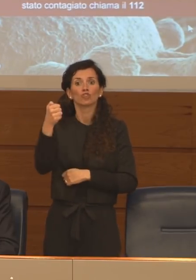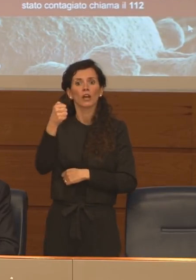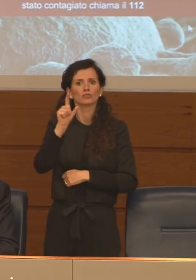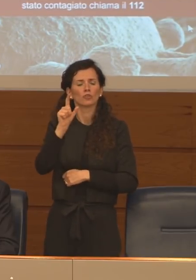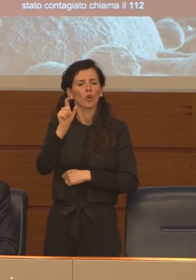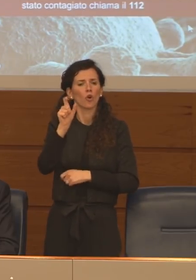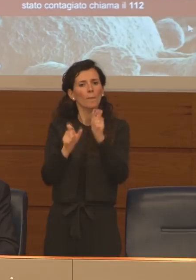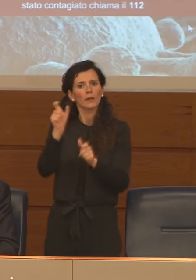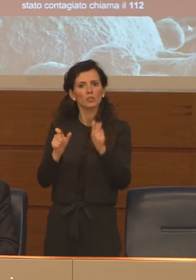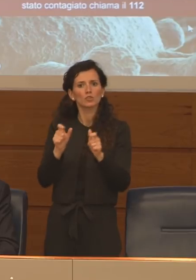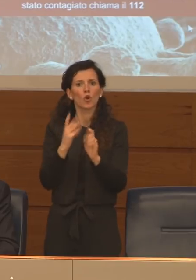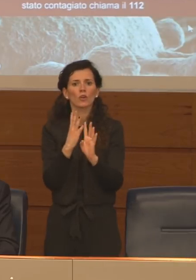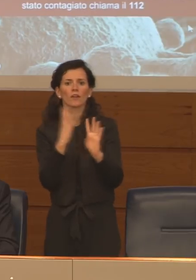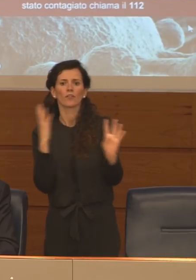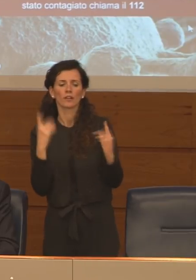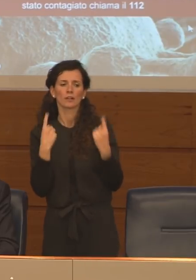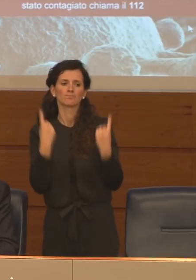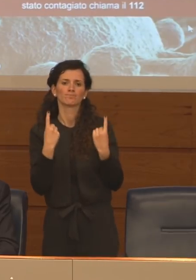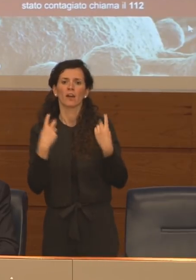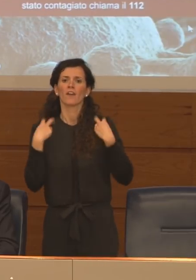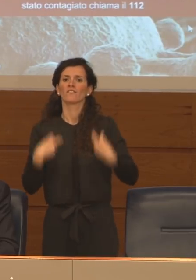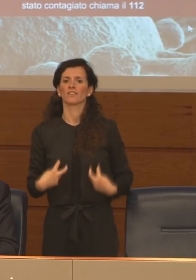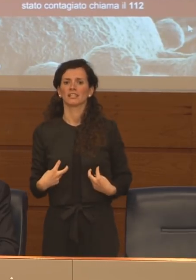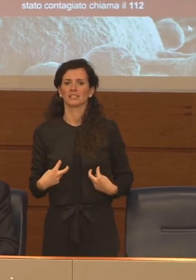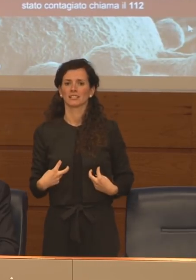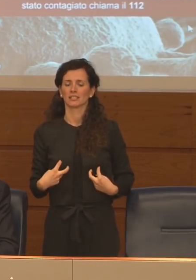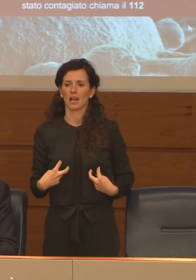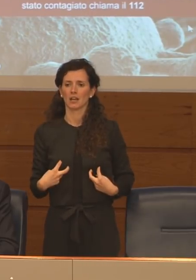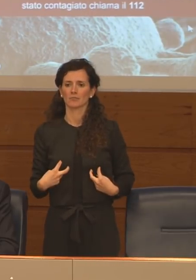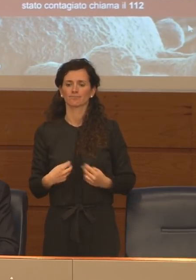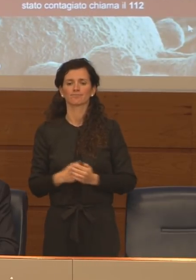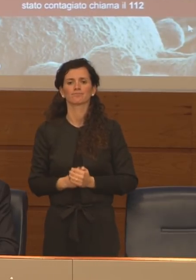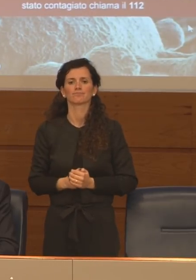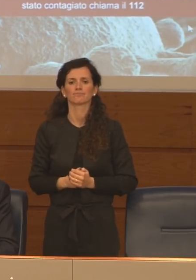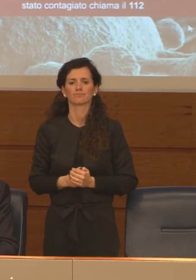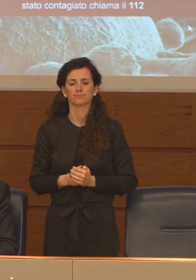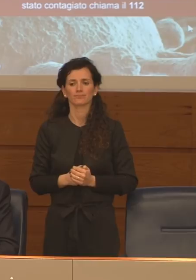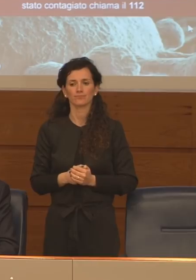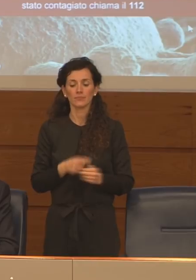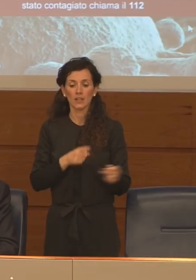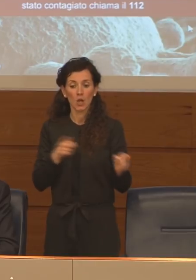attesa di essere visitate. Nello stesso momento abbiamo sentito